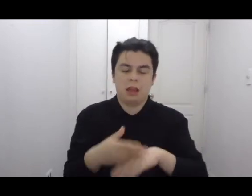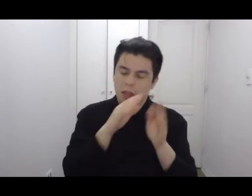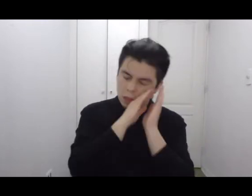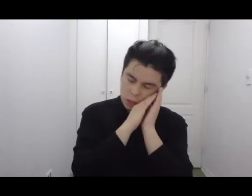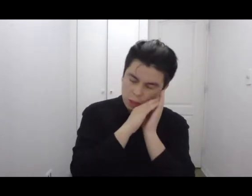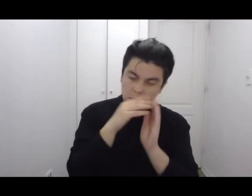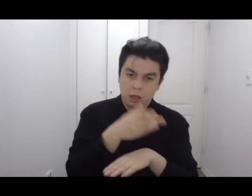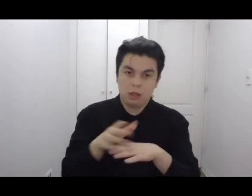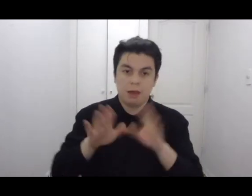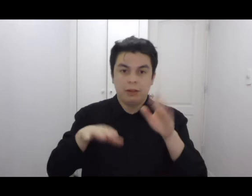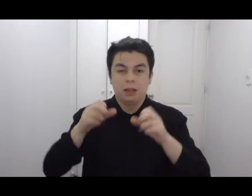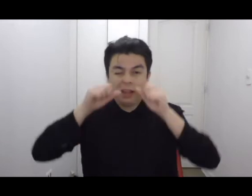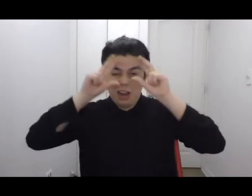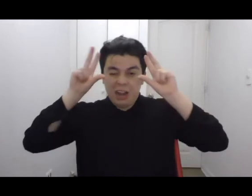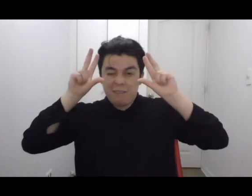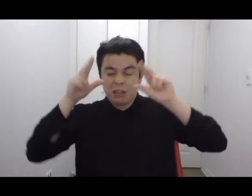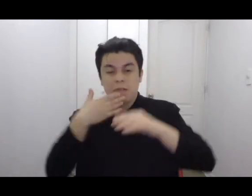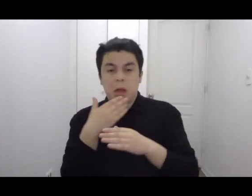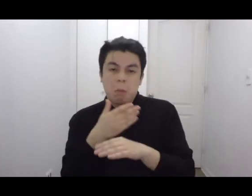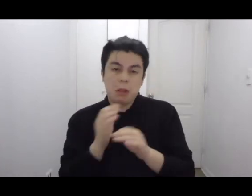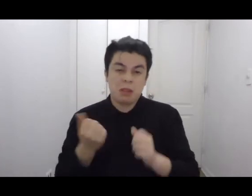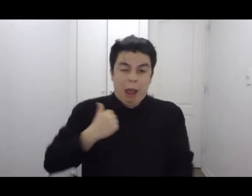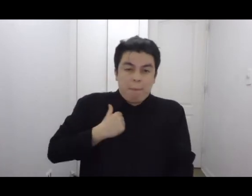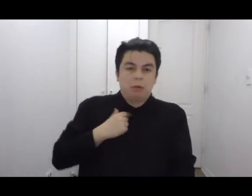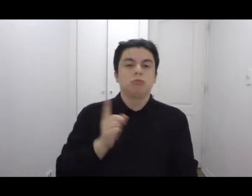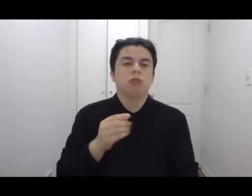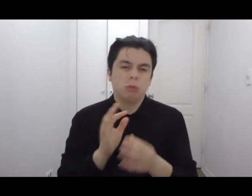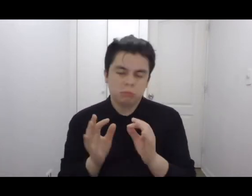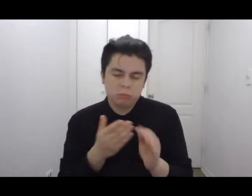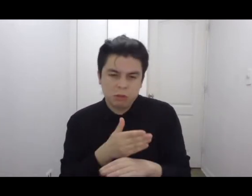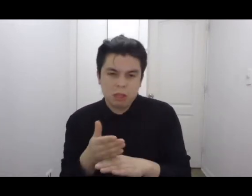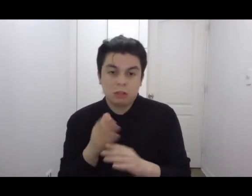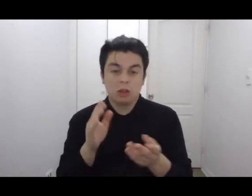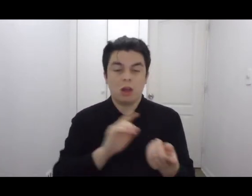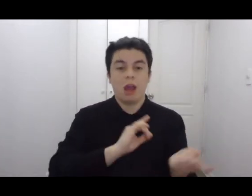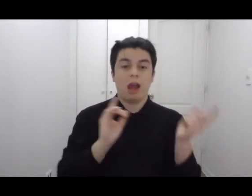y me dormía muy tarde también, me levantaba obviamente no tan temprano y así, entonces cambiar esos